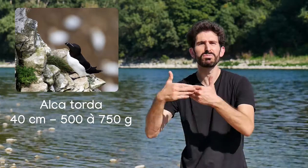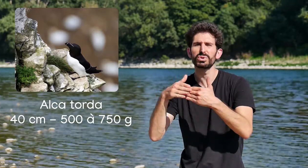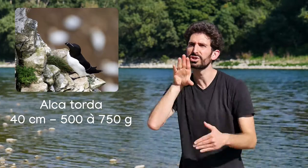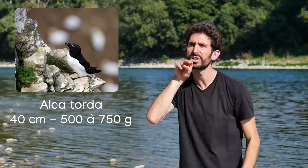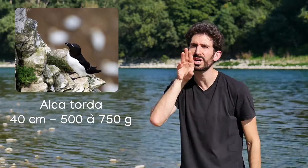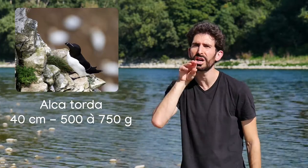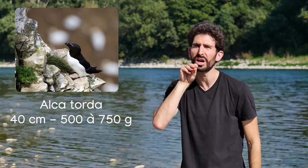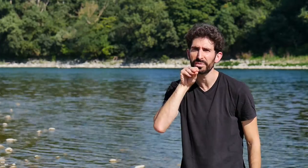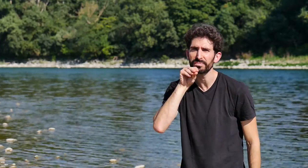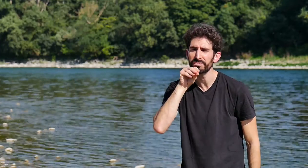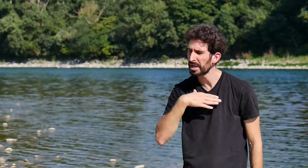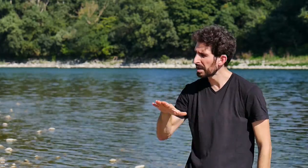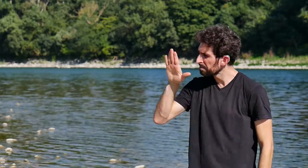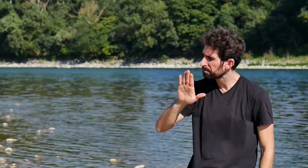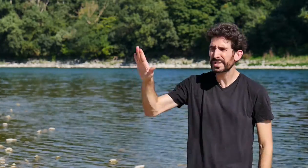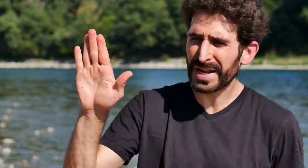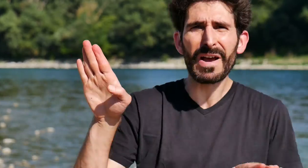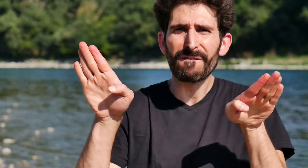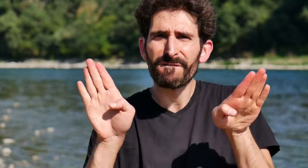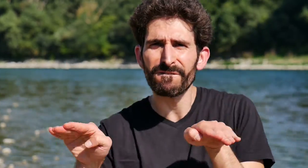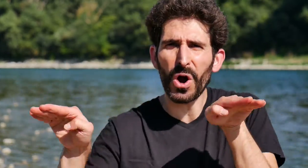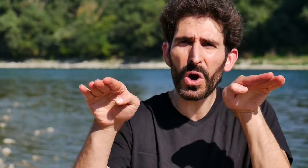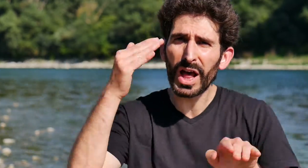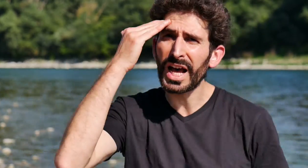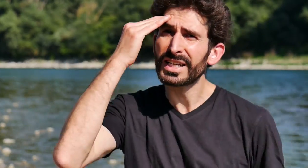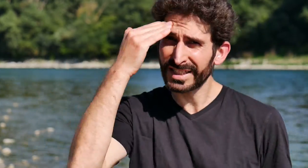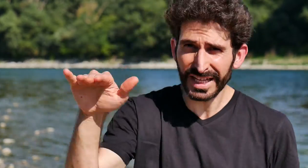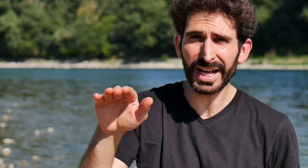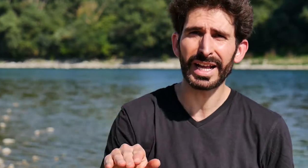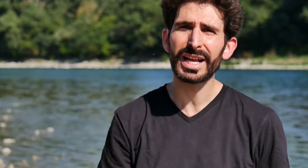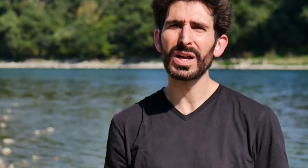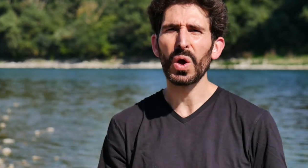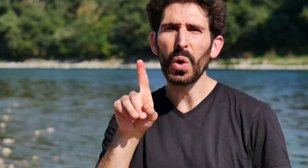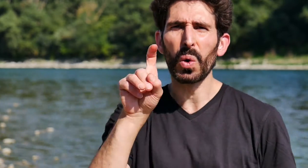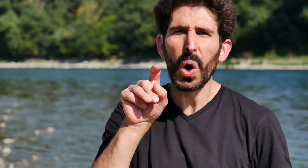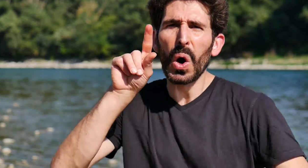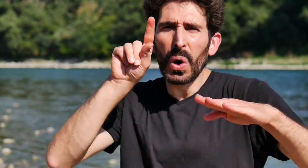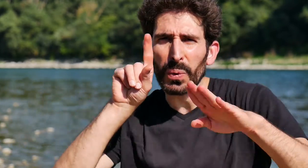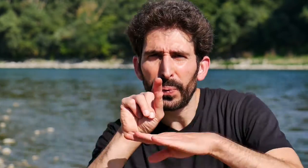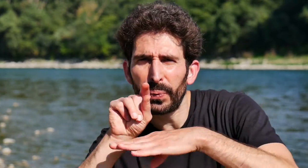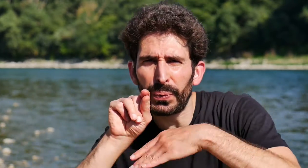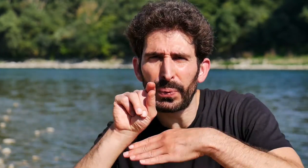C'est proche d'un canard. Le pingouin sait voler, surtout au ras de l'eau.